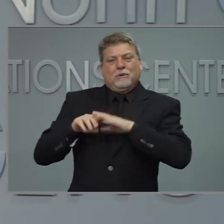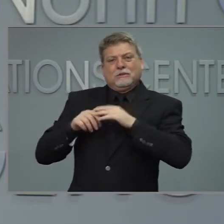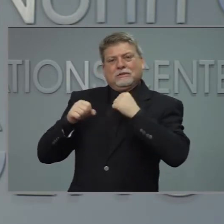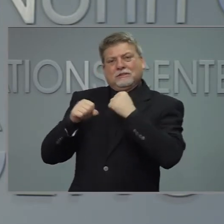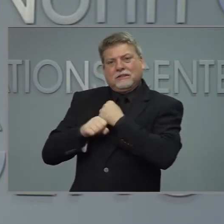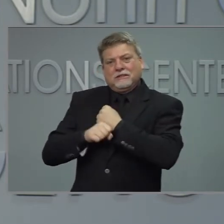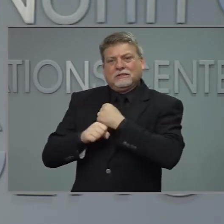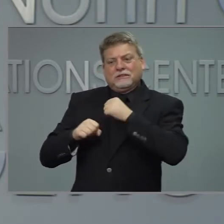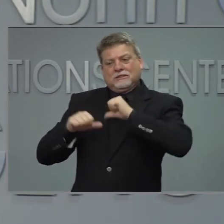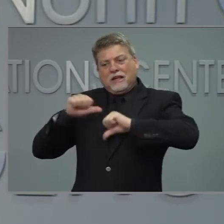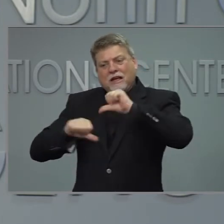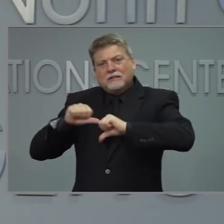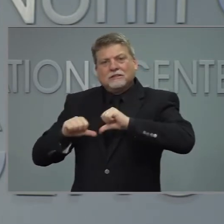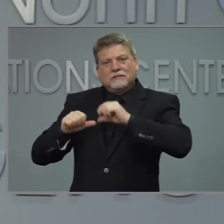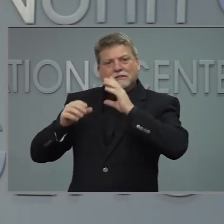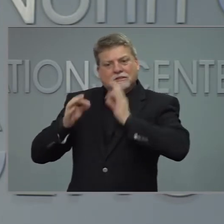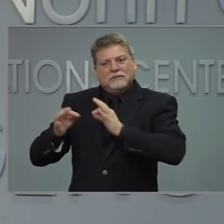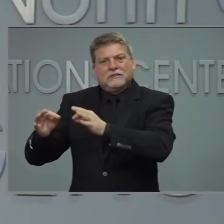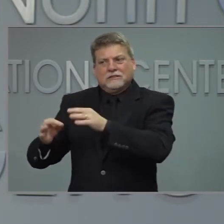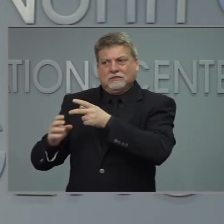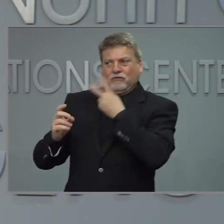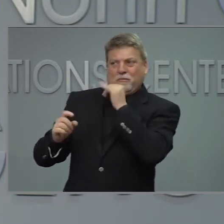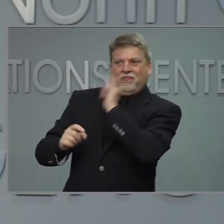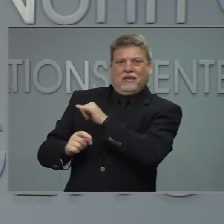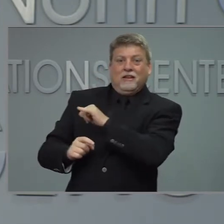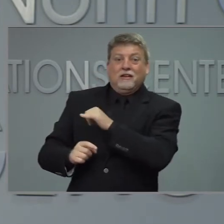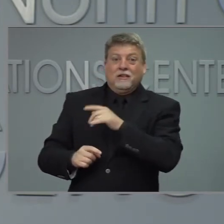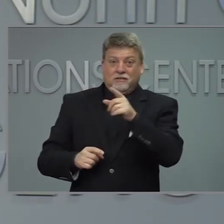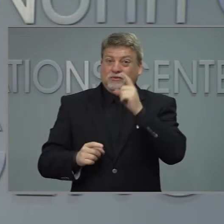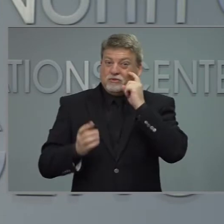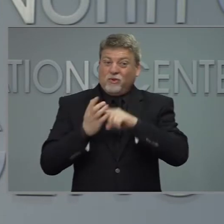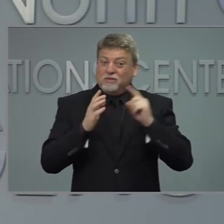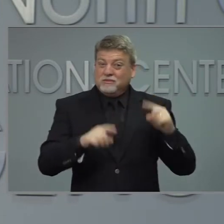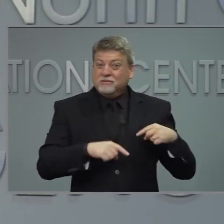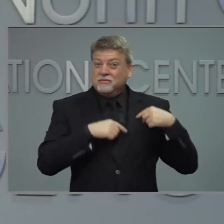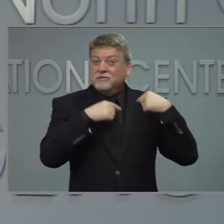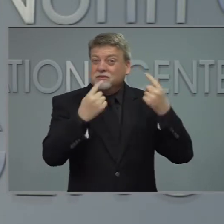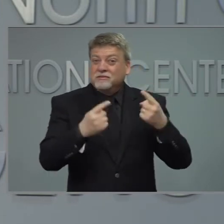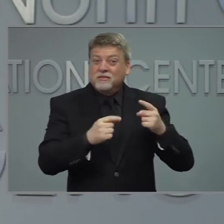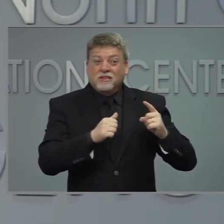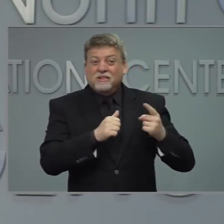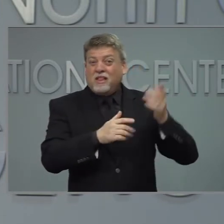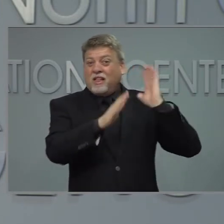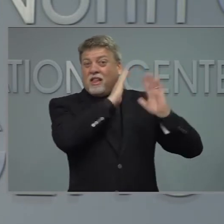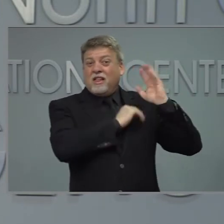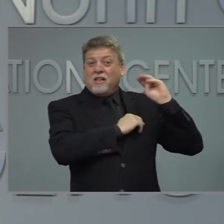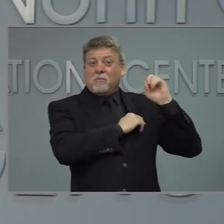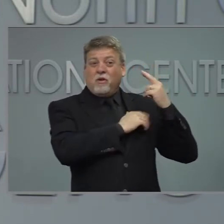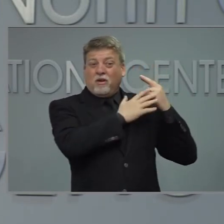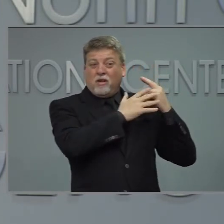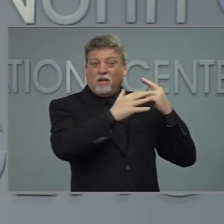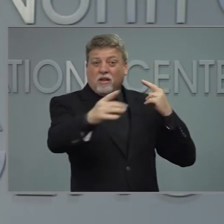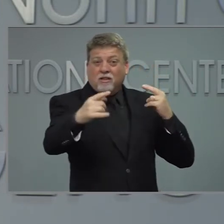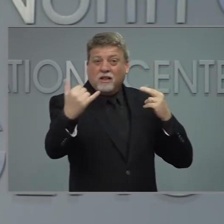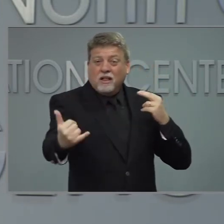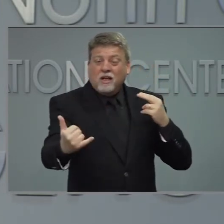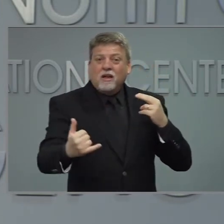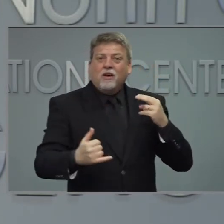Lo que controla las decisiones son los gatos son la ciencia, las decisiones que hemos tomado desde el primer día.